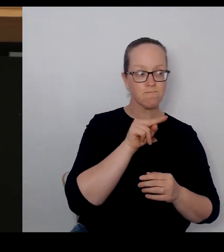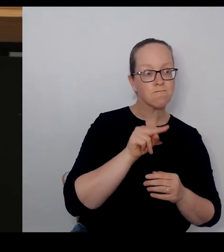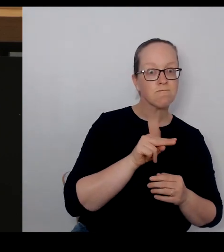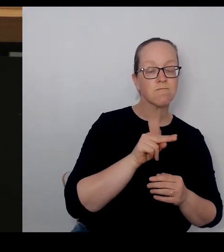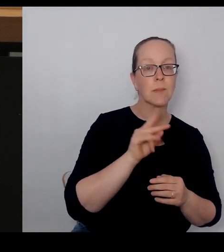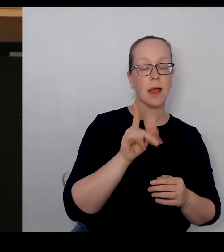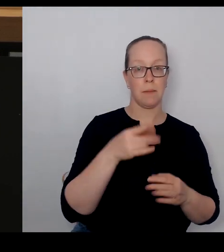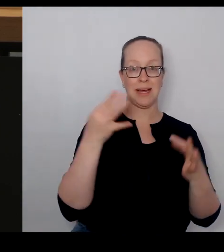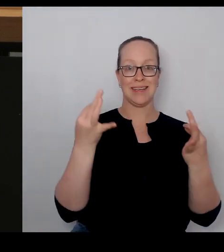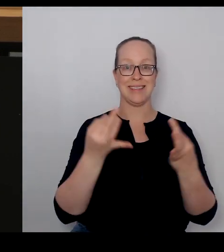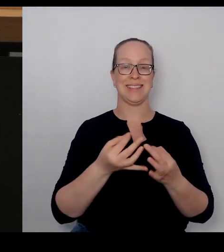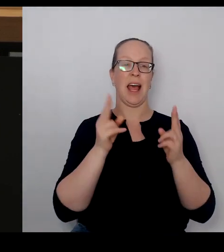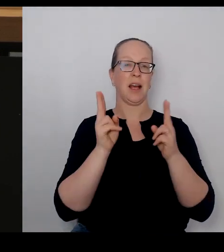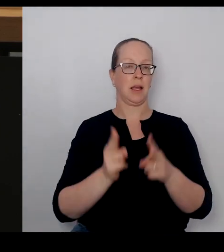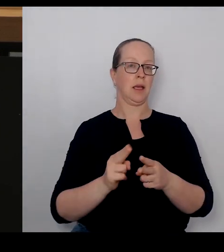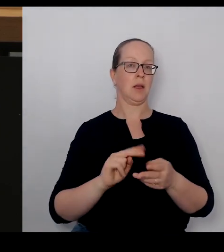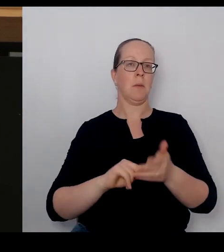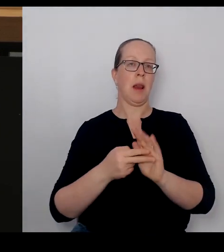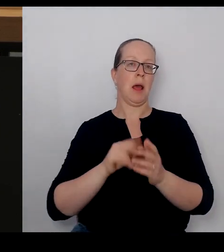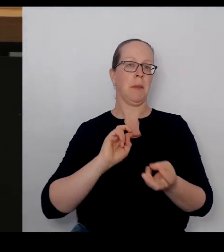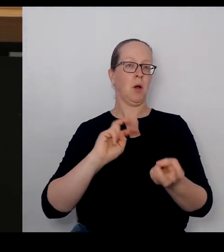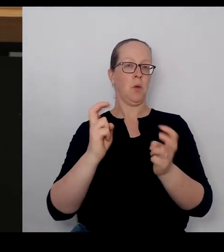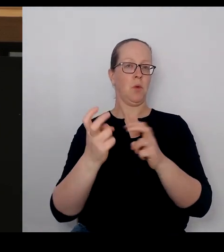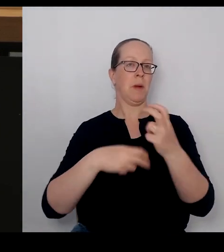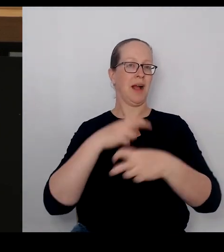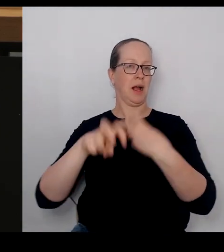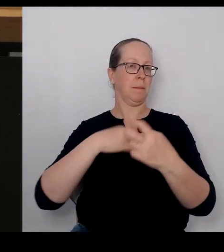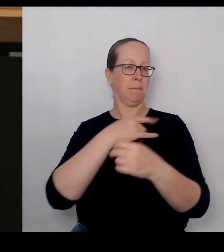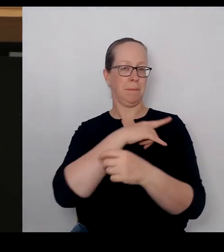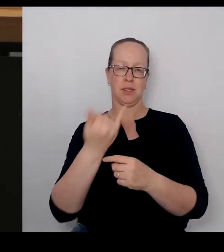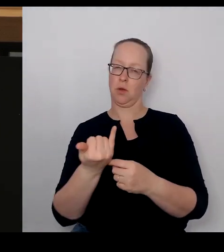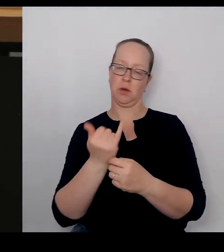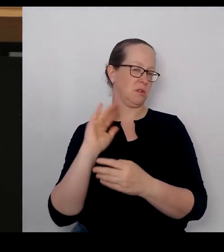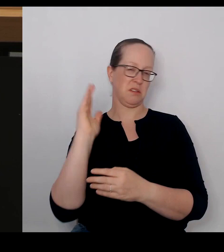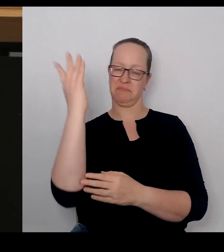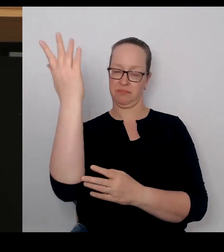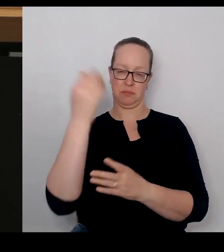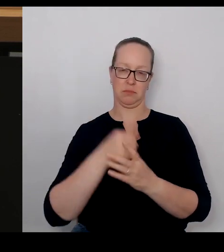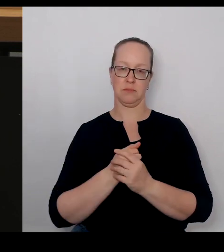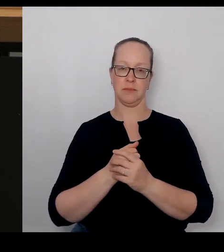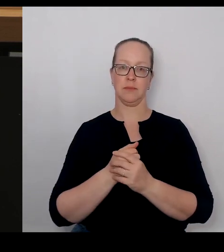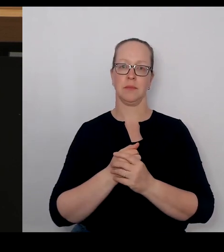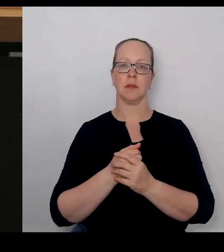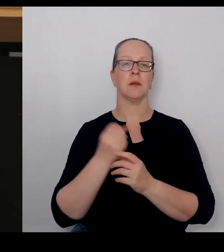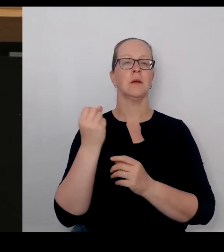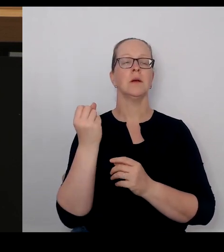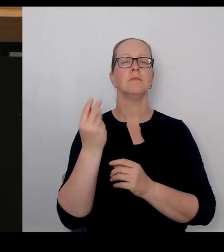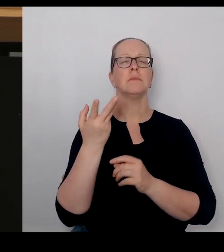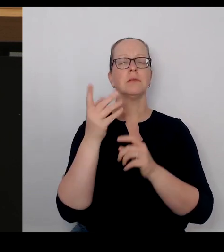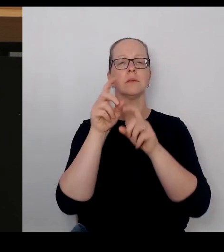Bei den zahlreichen Prüfungsthemen des Rechnungshofes will ich zwei herausgreifen, die hier noch nicht